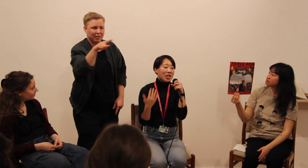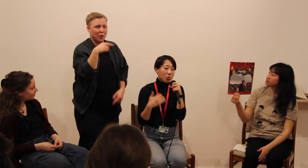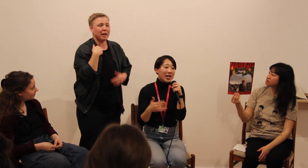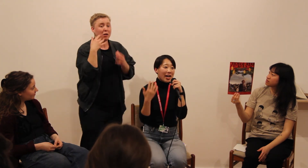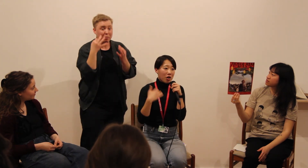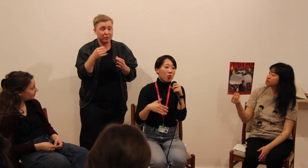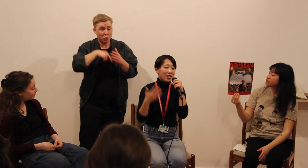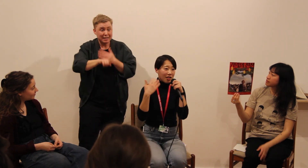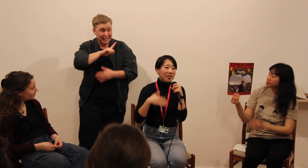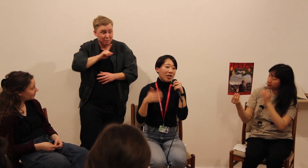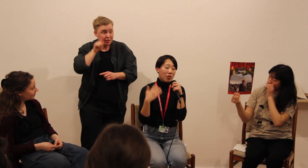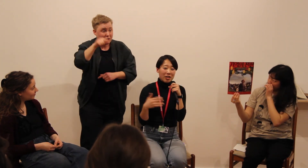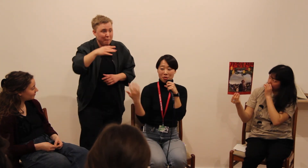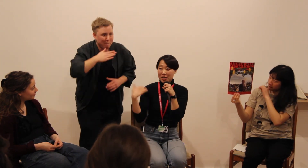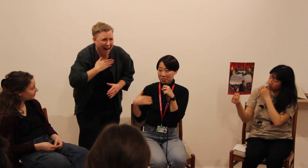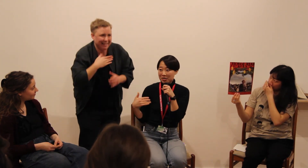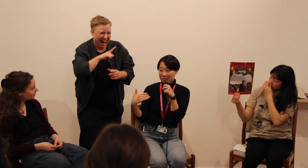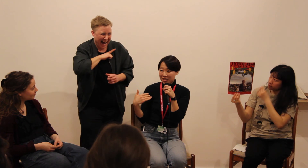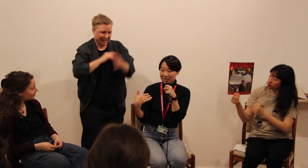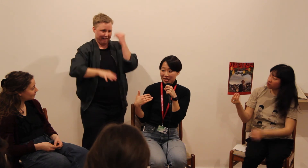So habe ich immer von meinen Eltern gelernt.